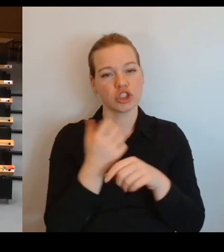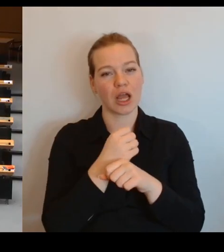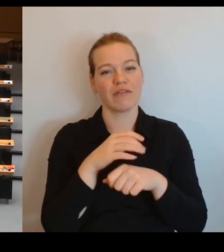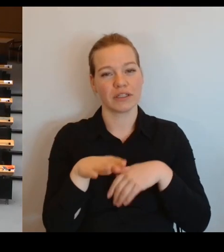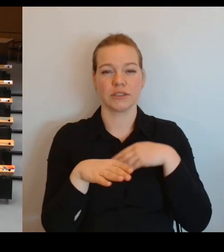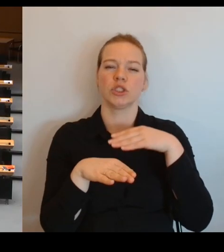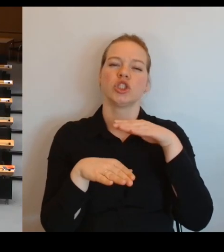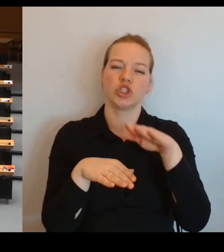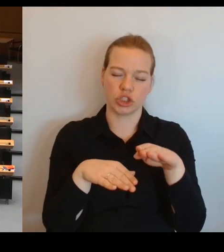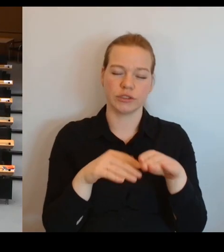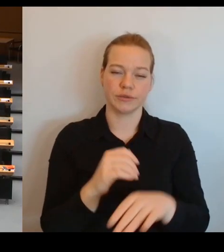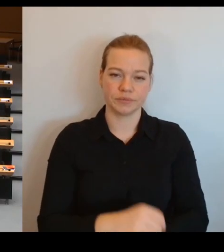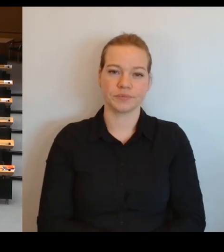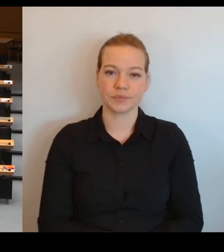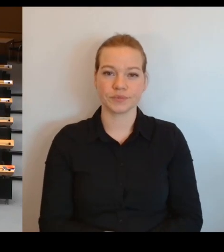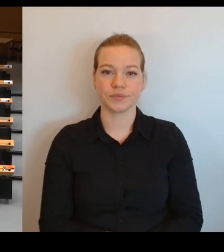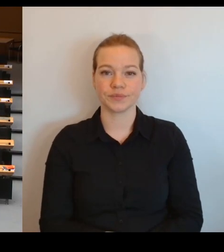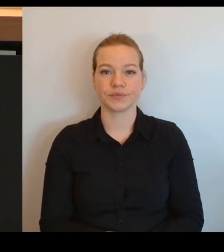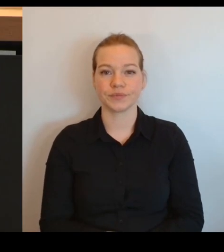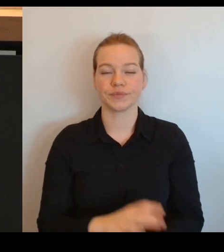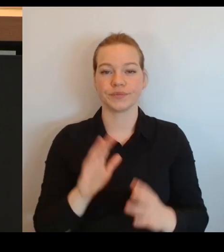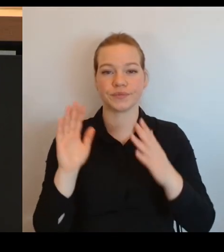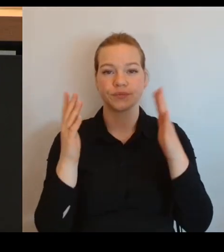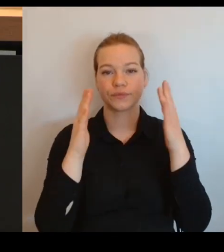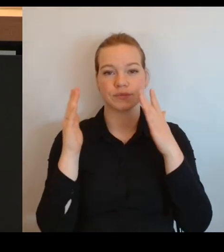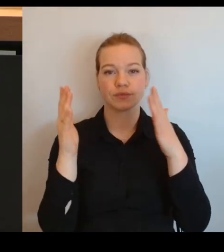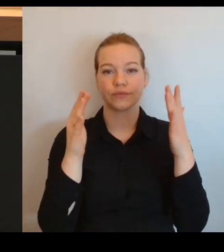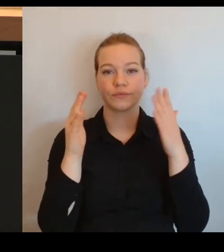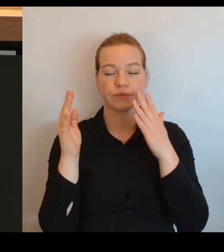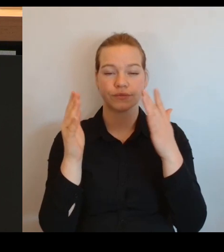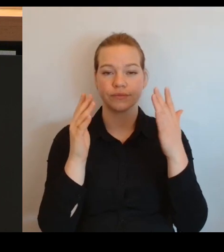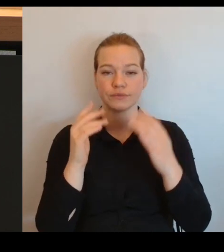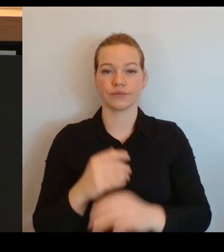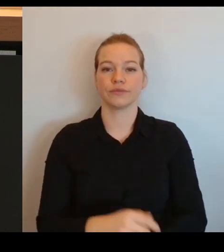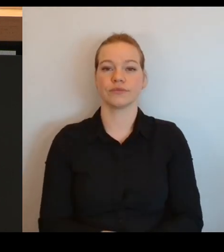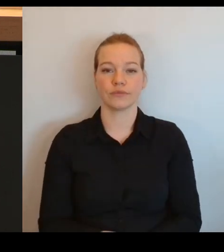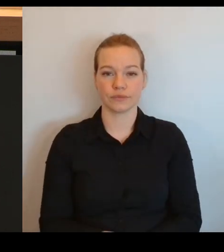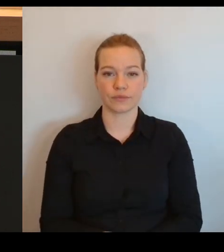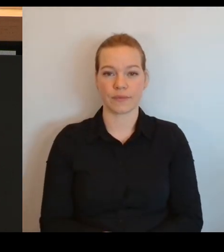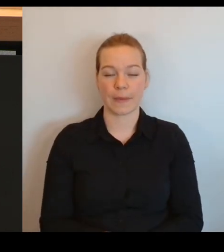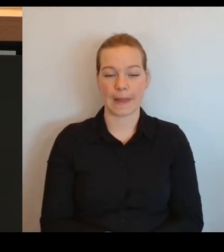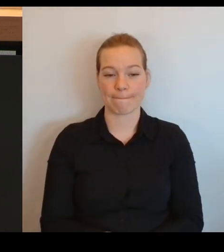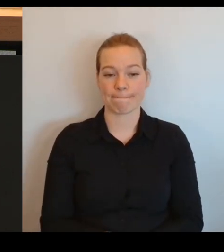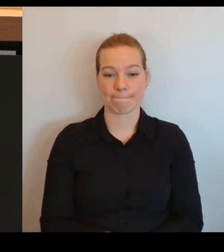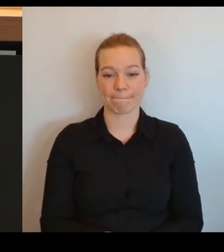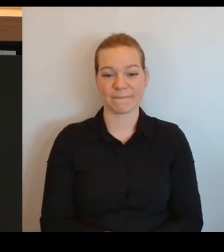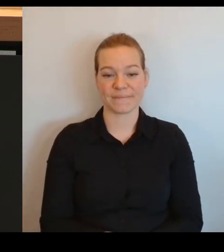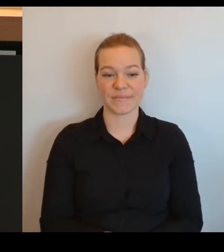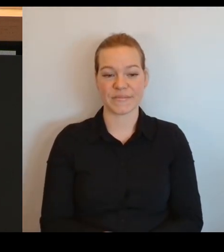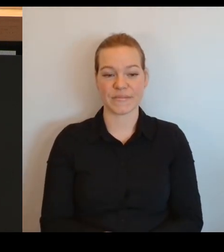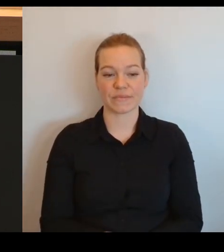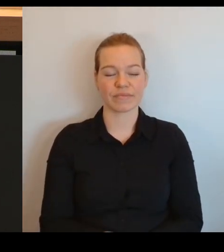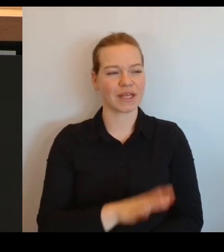Dann kommen wir mal zu den Punkten, die Sie aufgeschrieben haben. Da geht es um Mitarbeitergewinnung beispielsweise. Und jetzt sage ich Ihnen mal, was wir gemacht haben, was Sie vorhin nicht